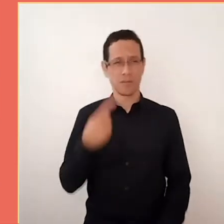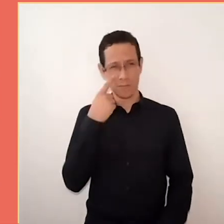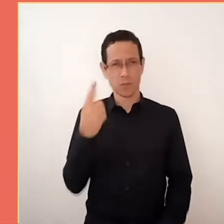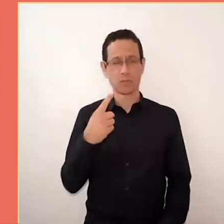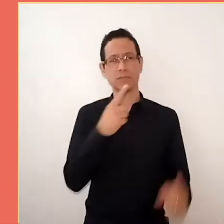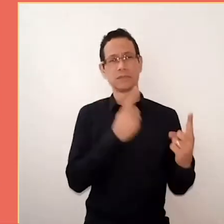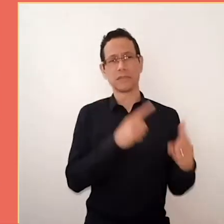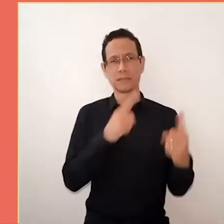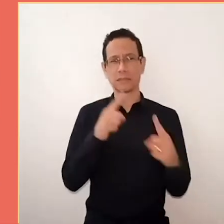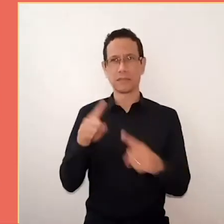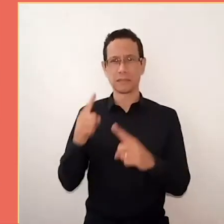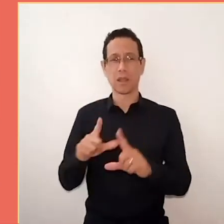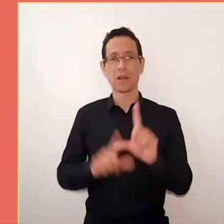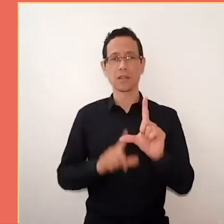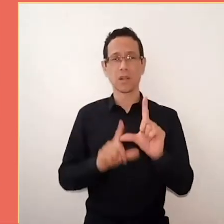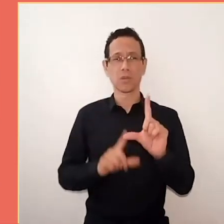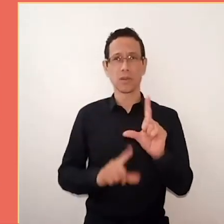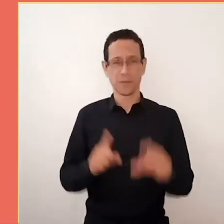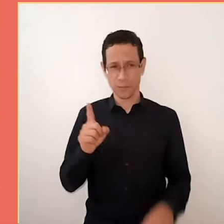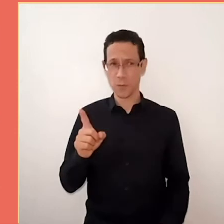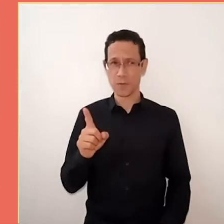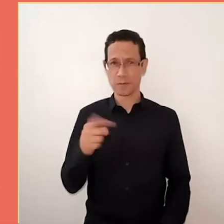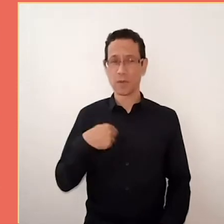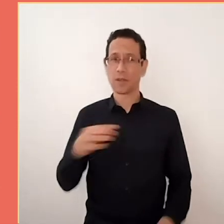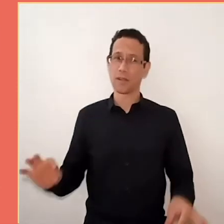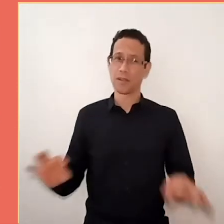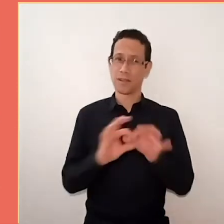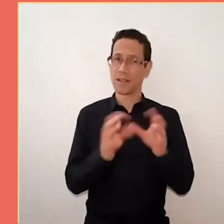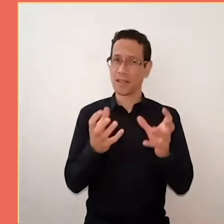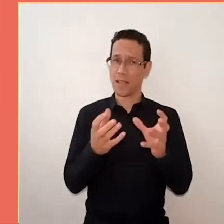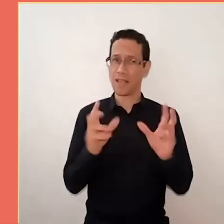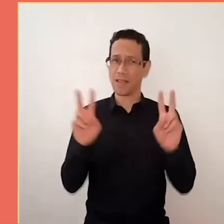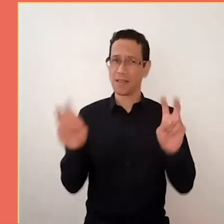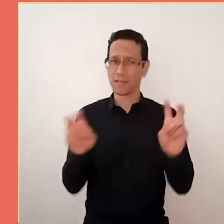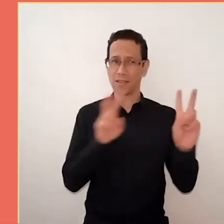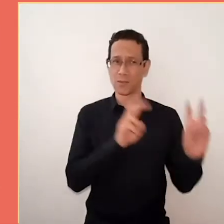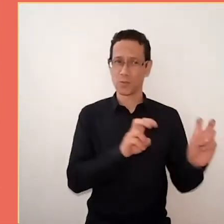a literatura, porque eu queria fazer essa ponte, porque eu acho que uma educação para liberdade,